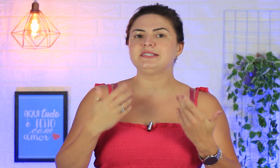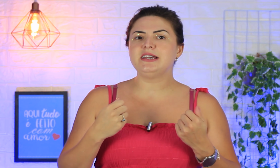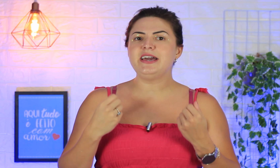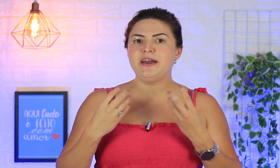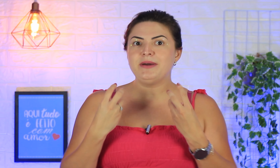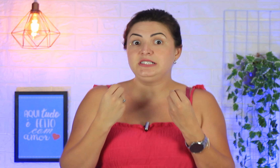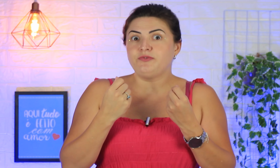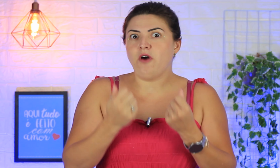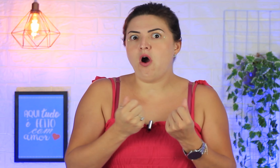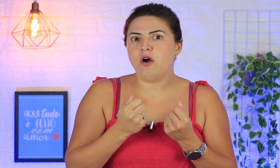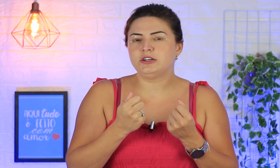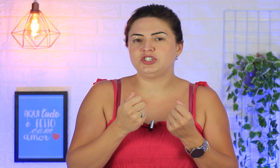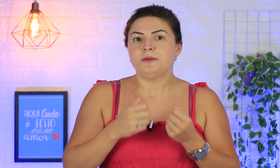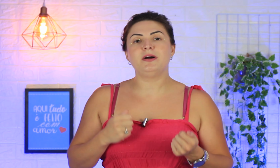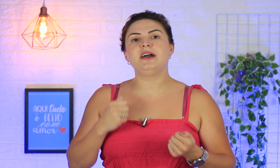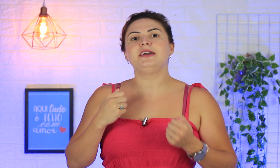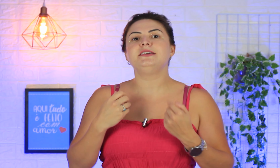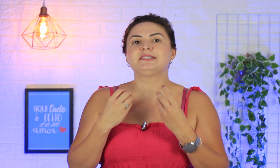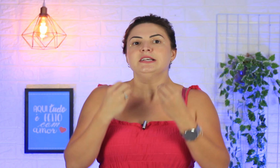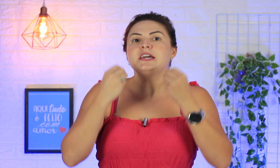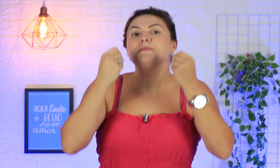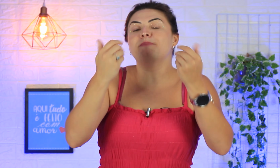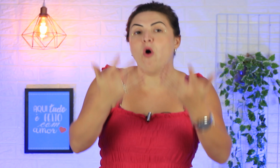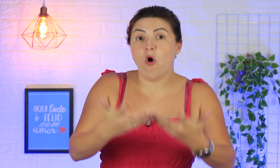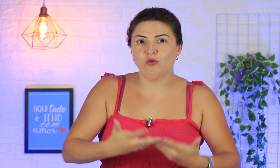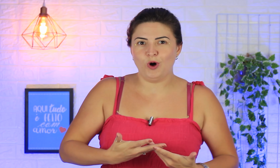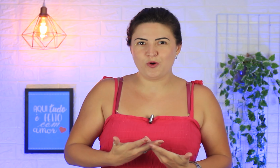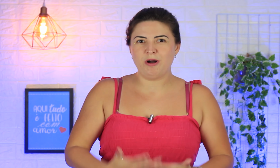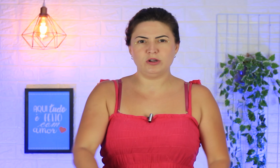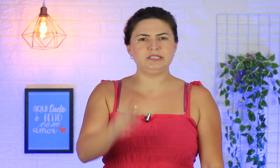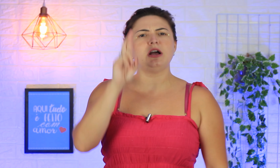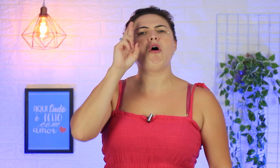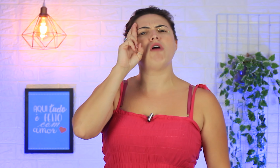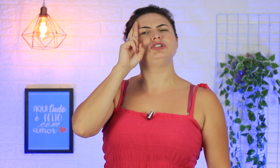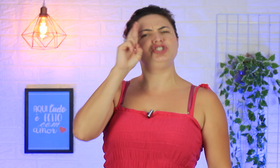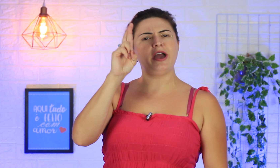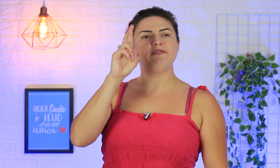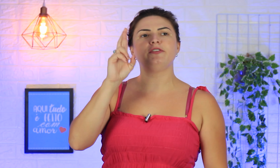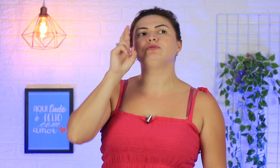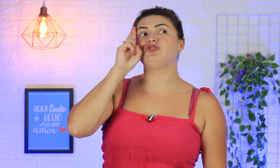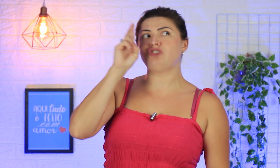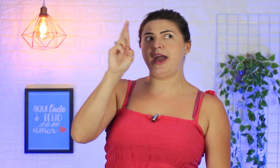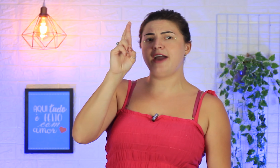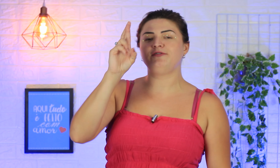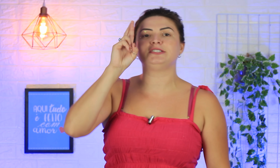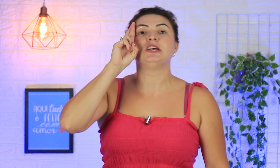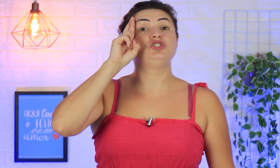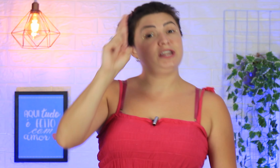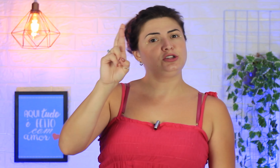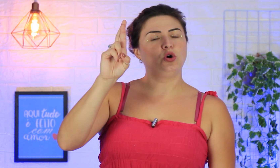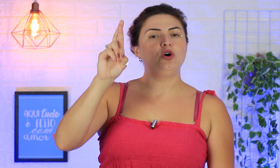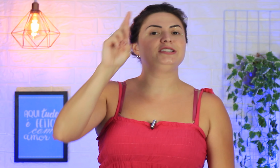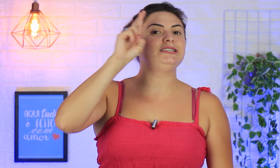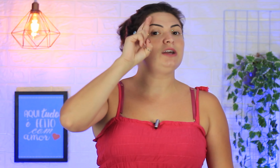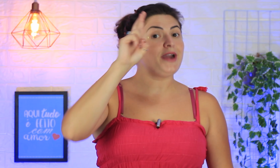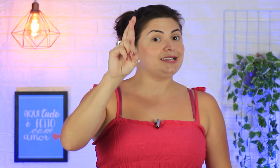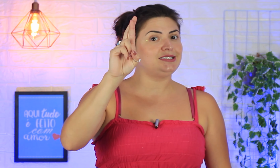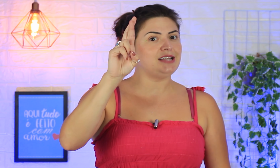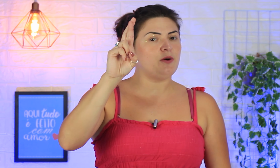né mais forte mais impondo alguma coisa então ó chefe os chefes os diretores então é esse sinal